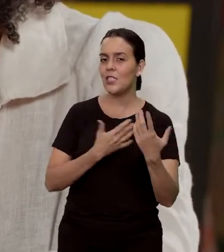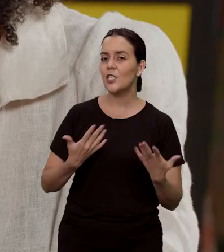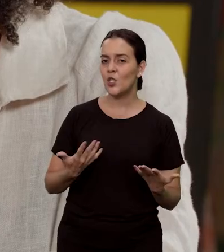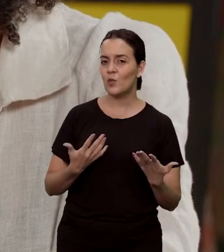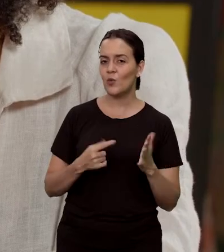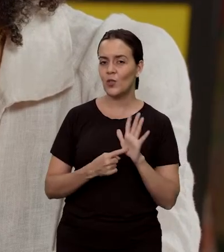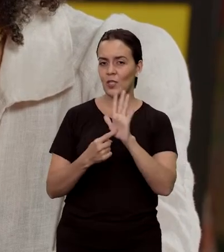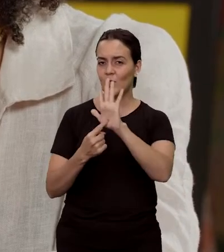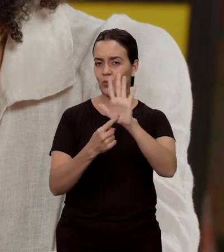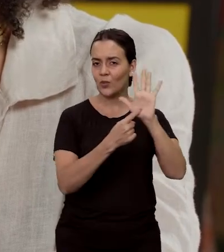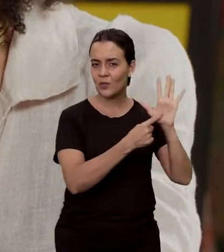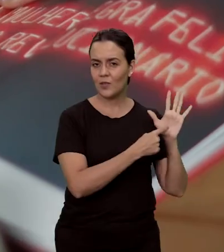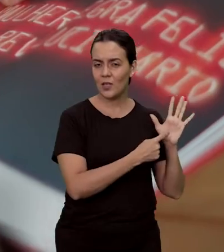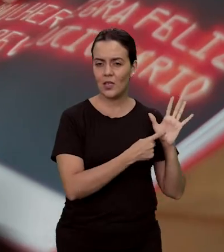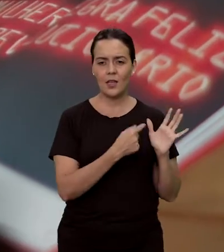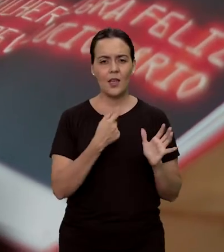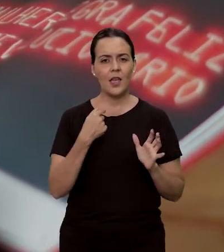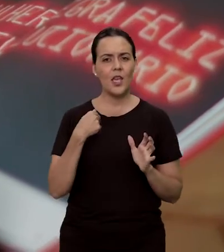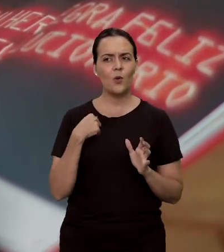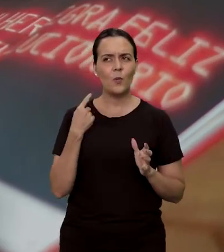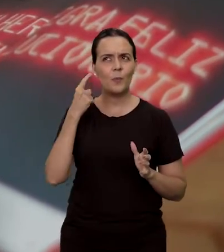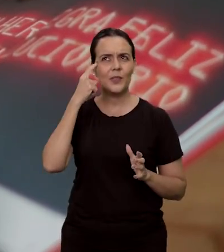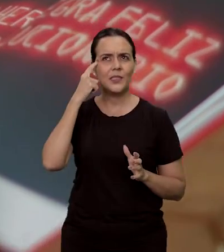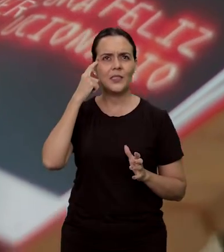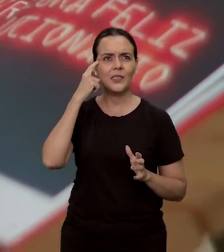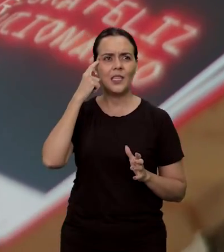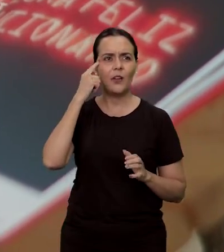eu trouxe o que estava em voga dentro do feminismo negro, que é